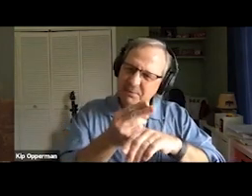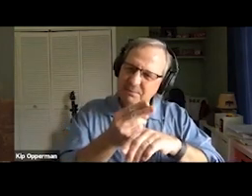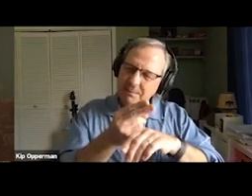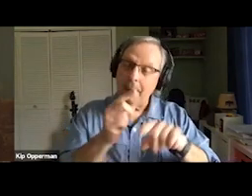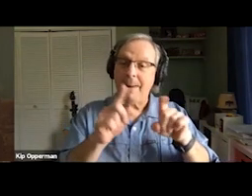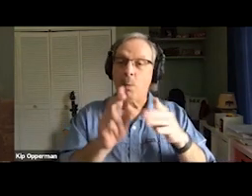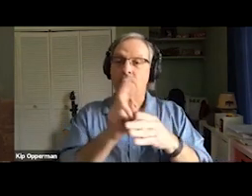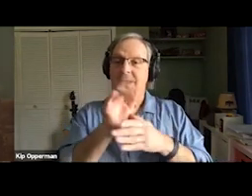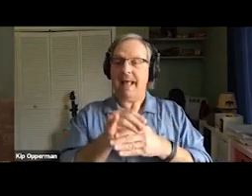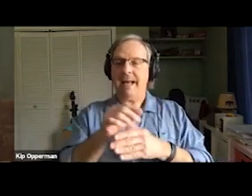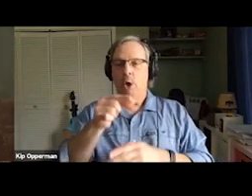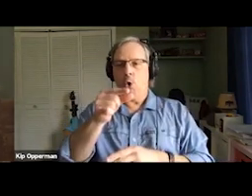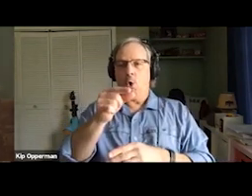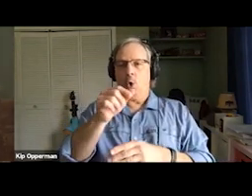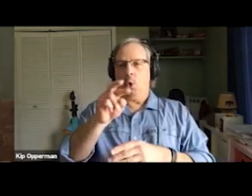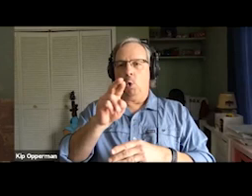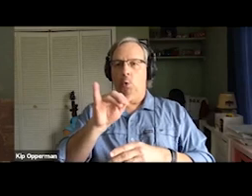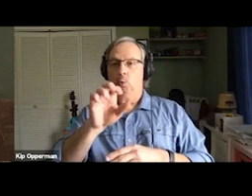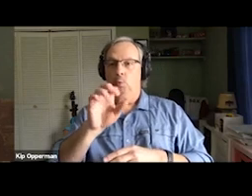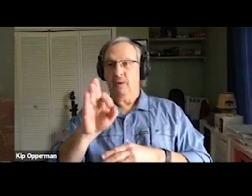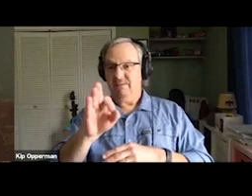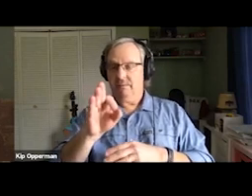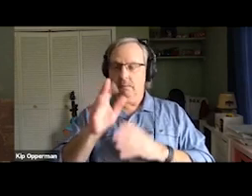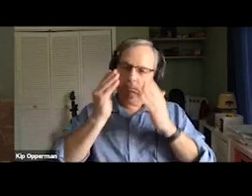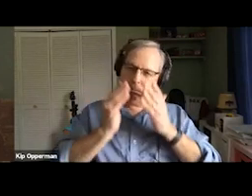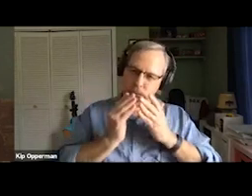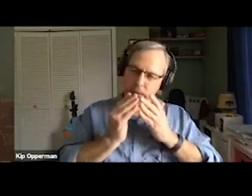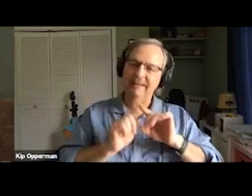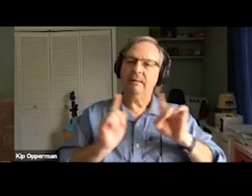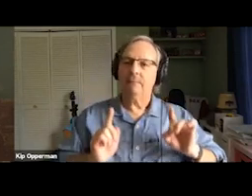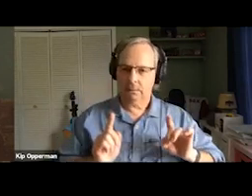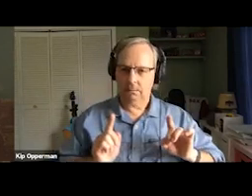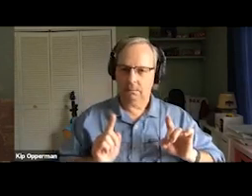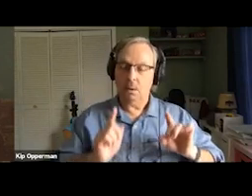El duelo es diferente, y hemos tenido que apoyar a nuestros colegas para eso,